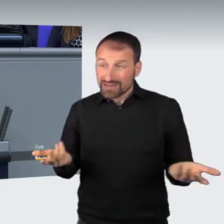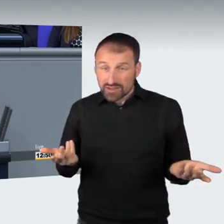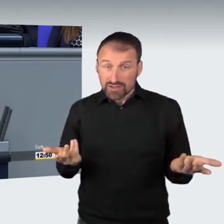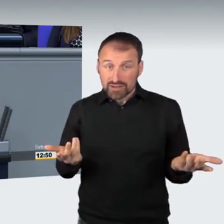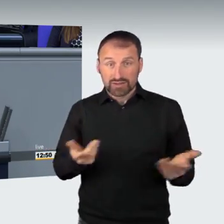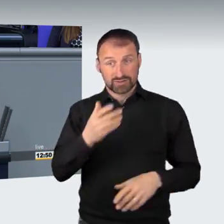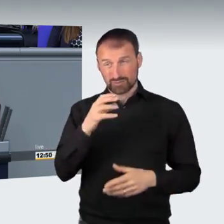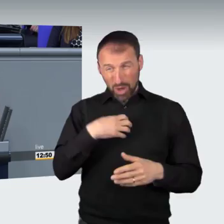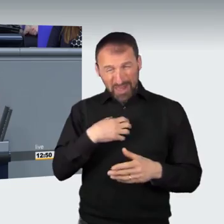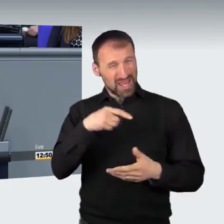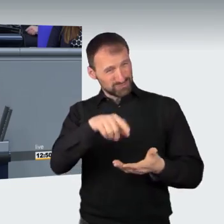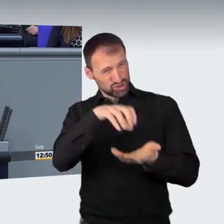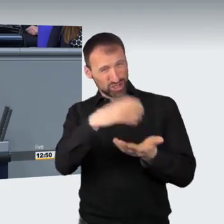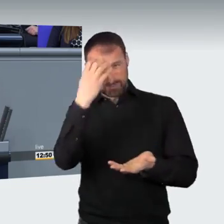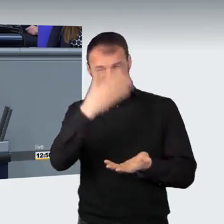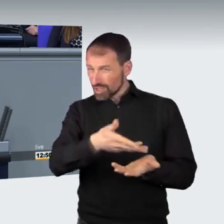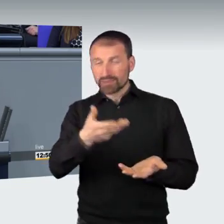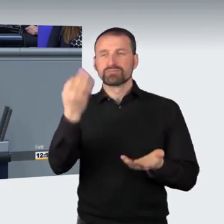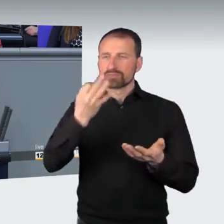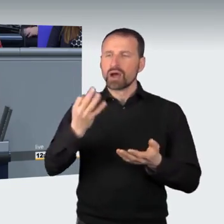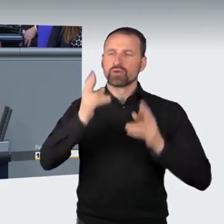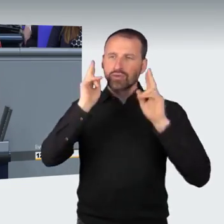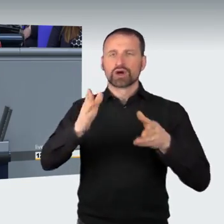in der Wohnungspolitik, und zwar auf allen Ebenen.